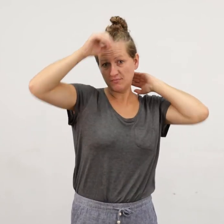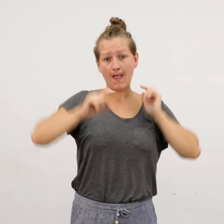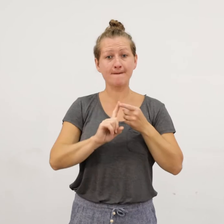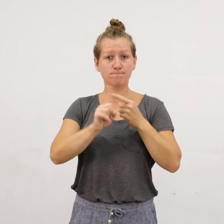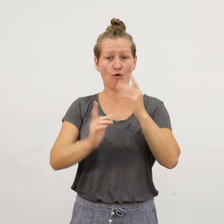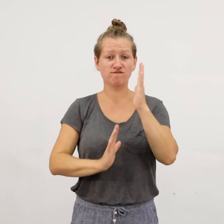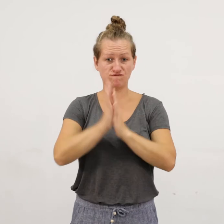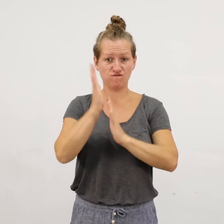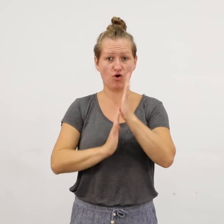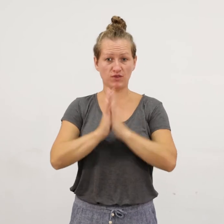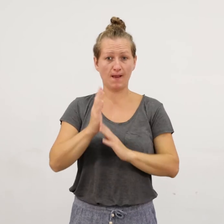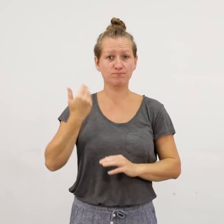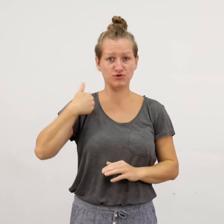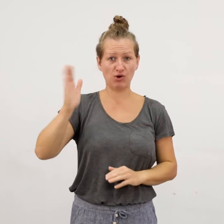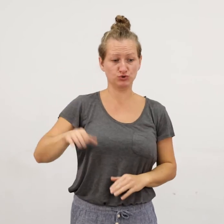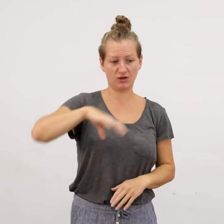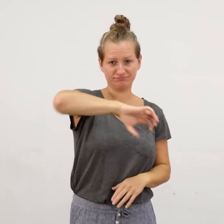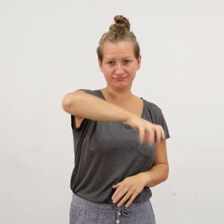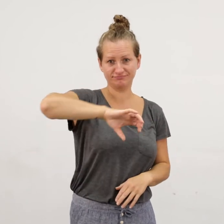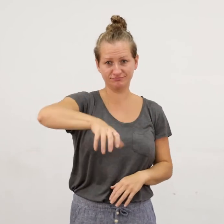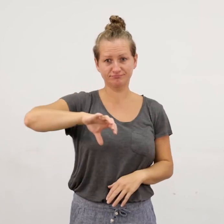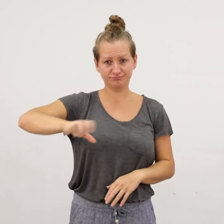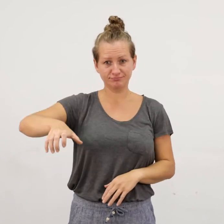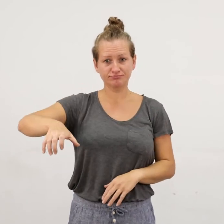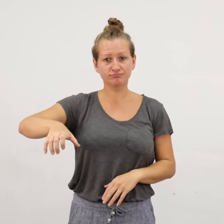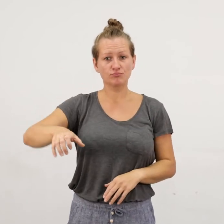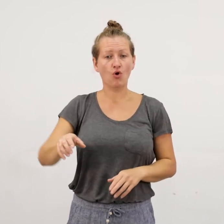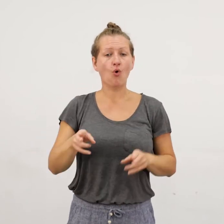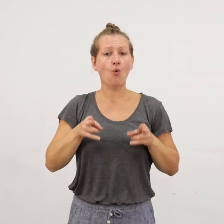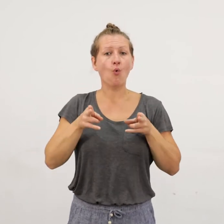Symbole te były umieszczane na żołnierskich nakryciach głowy.